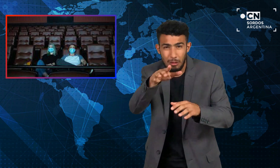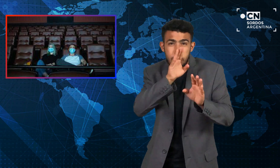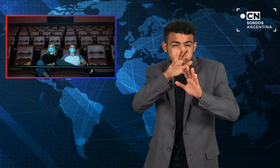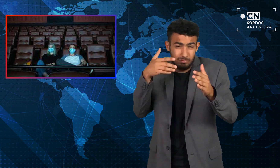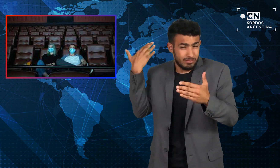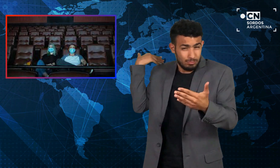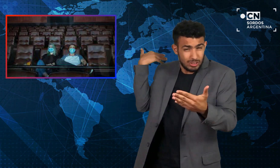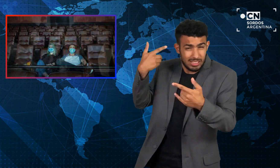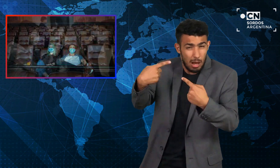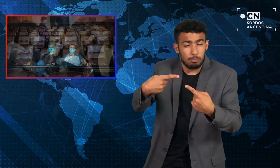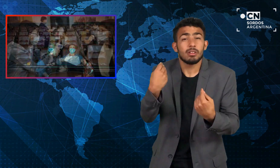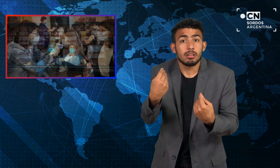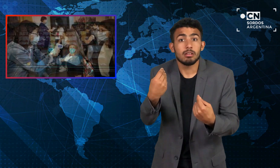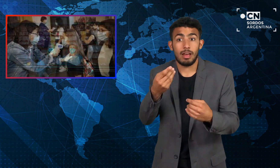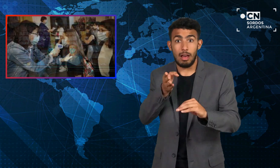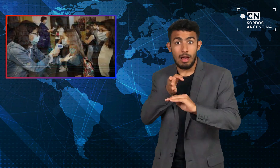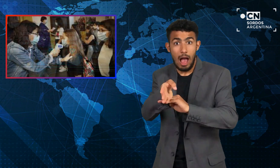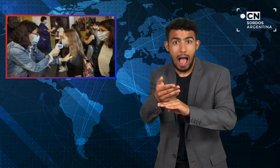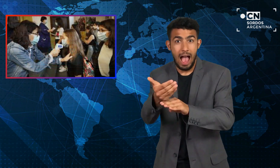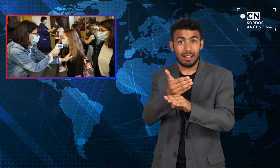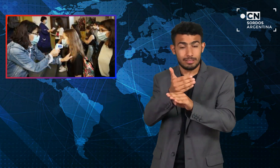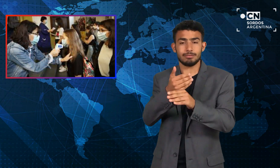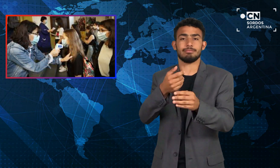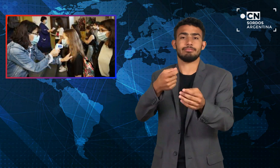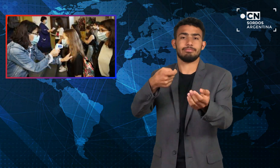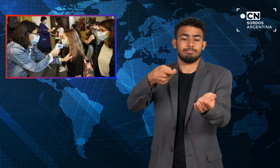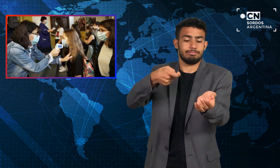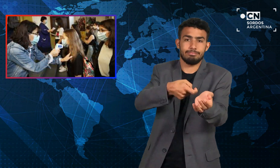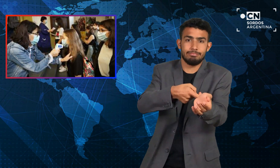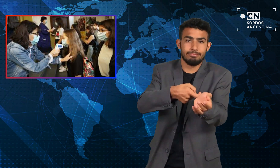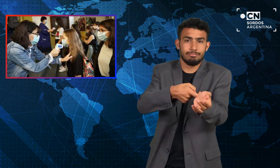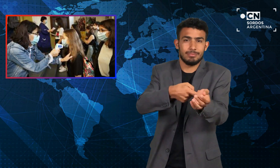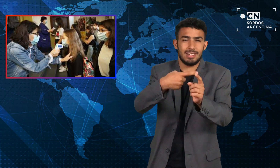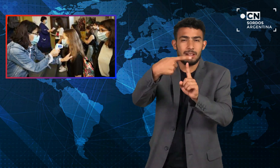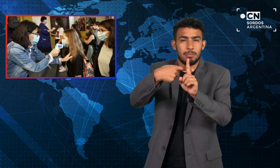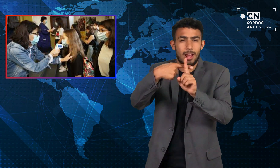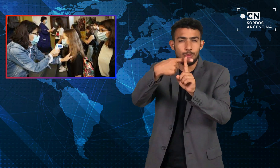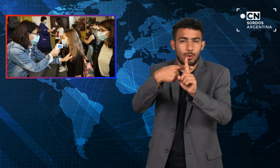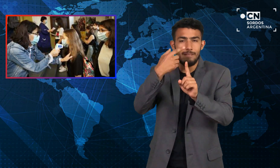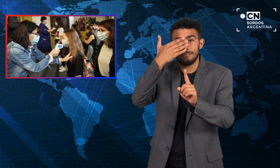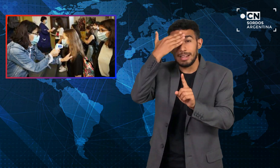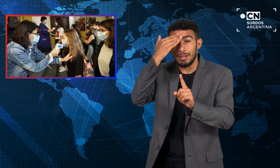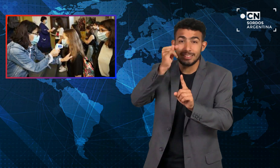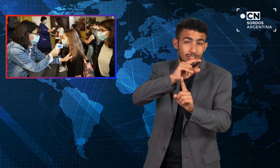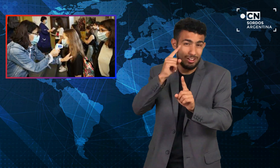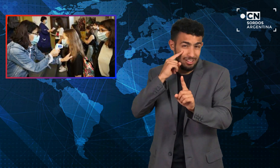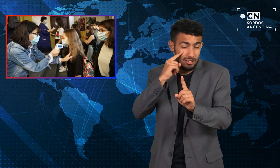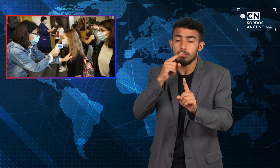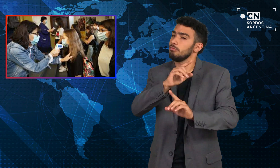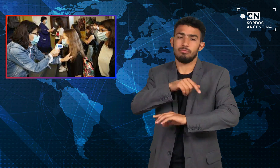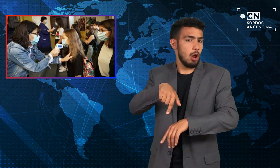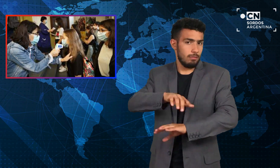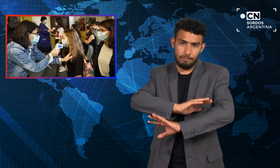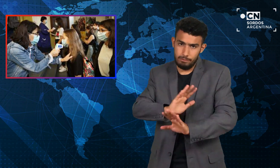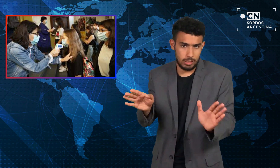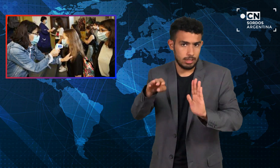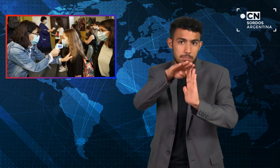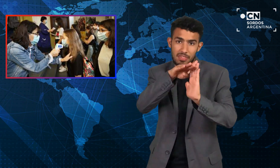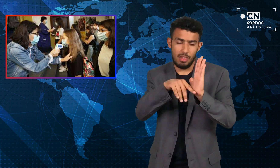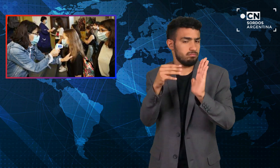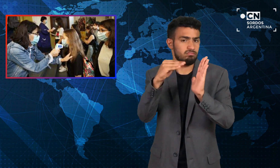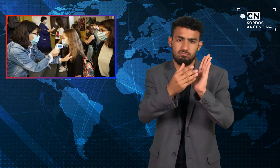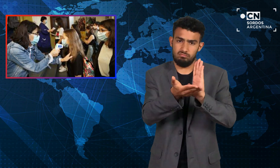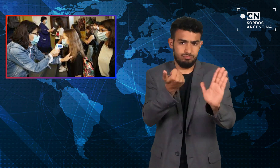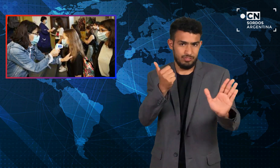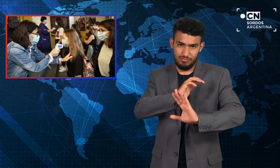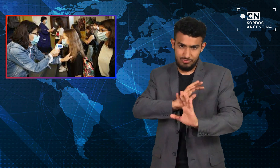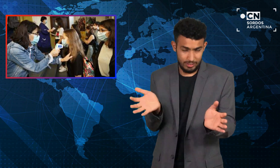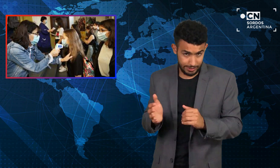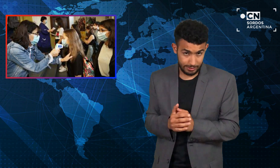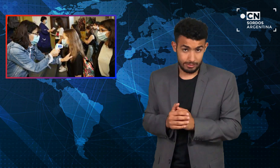a espacios cerrados como escuelas o locales comerciales.